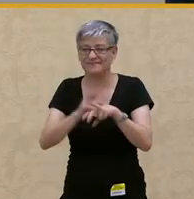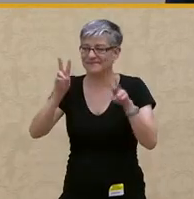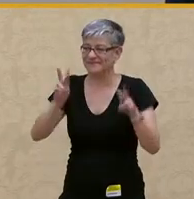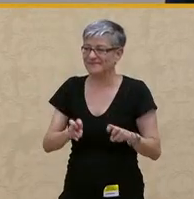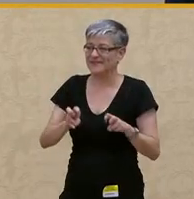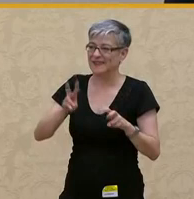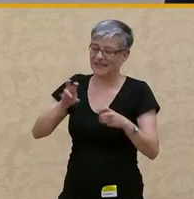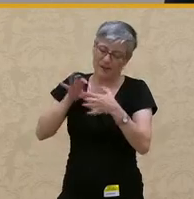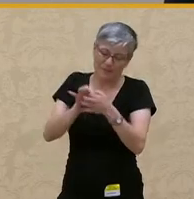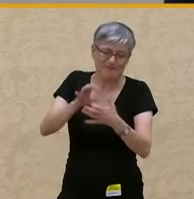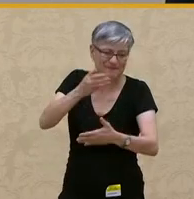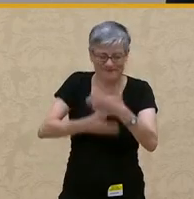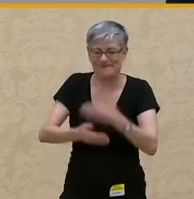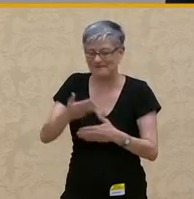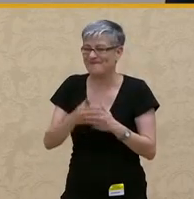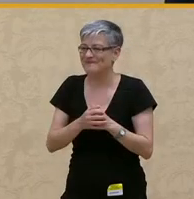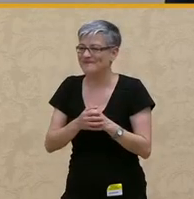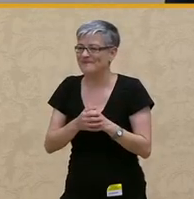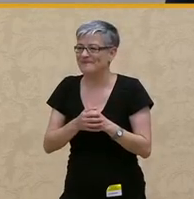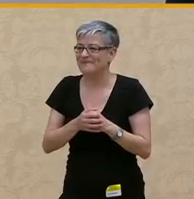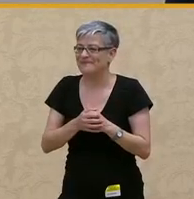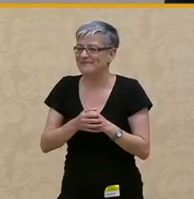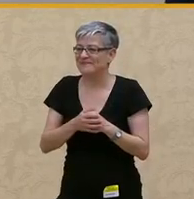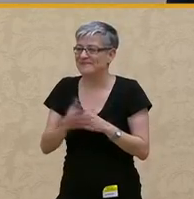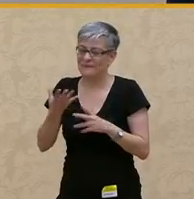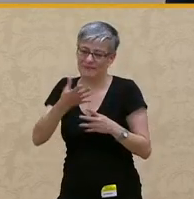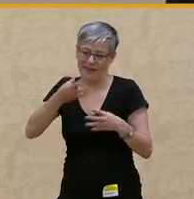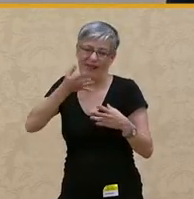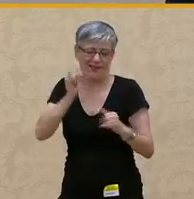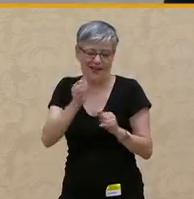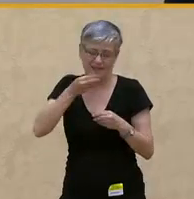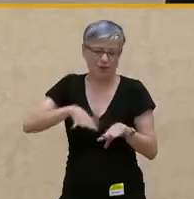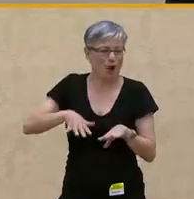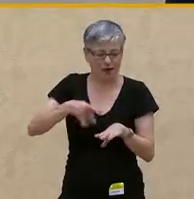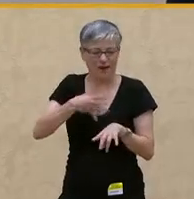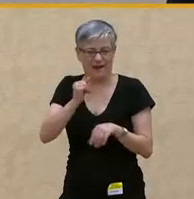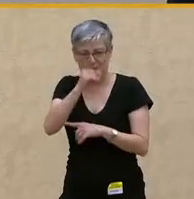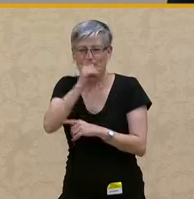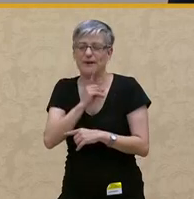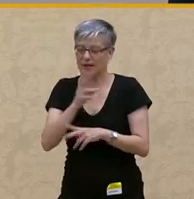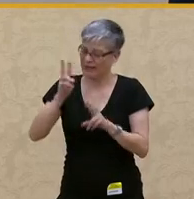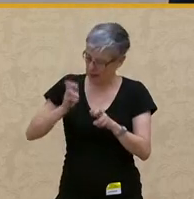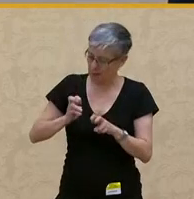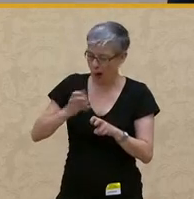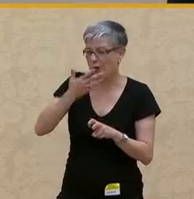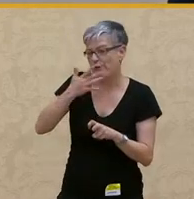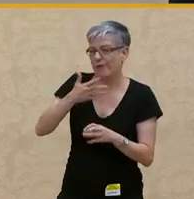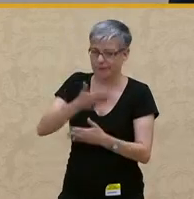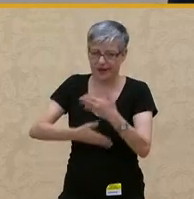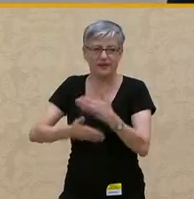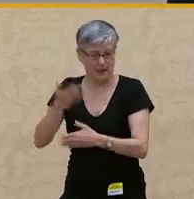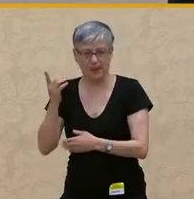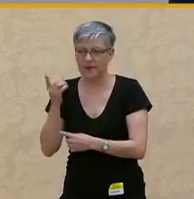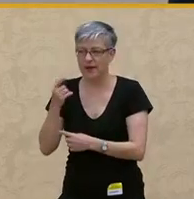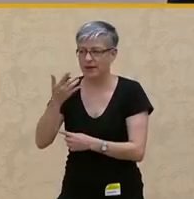discapacidad. Tiene un perfil en discapacidad que le hace un experto como nosotros.